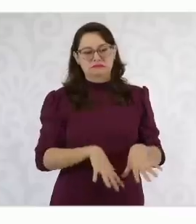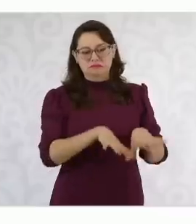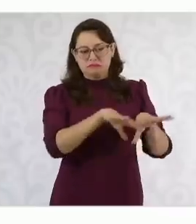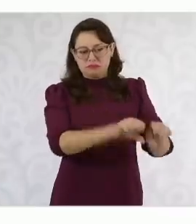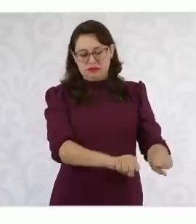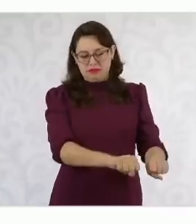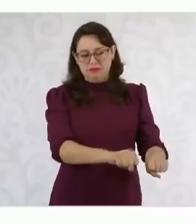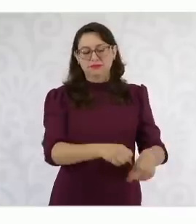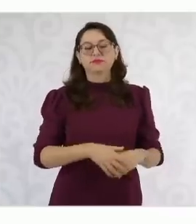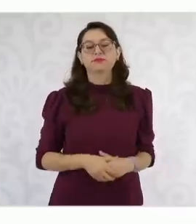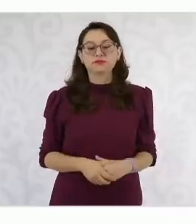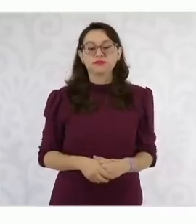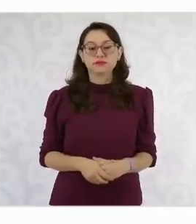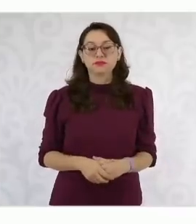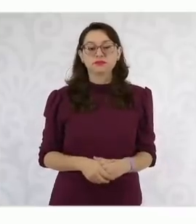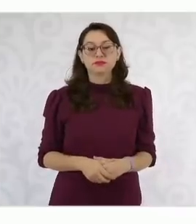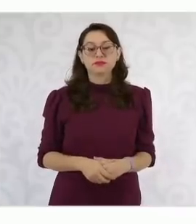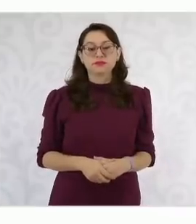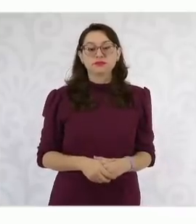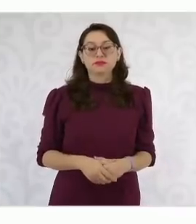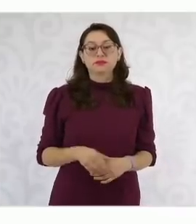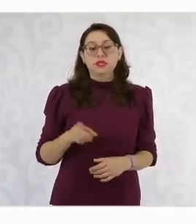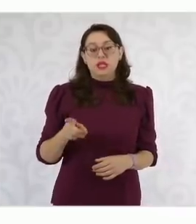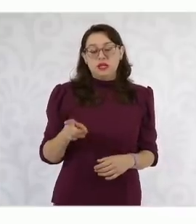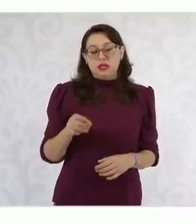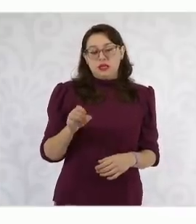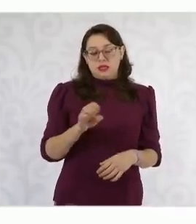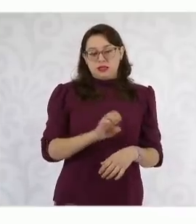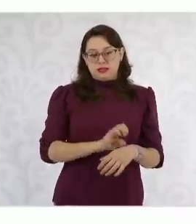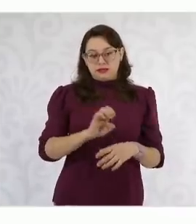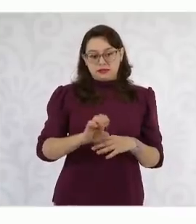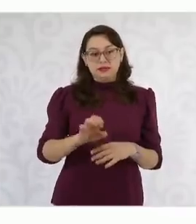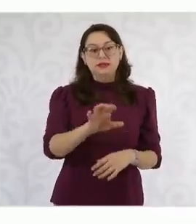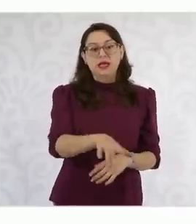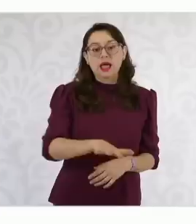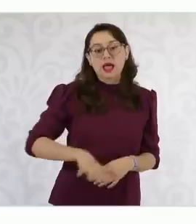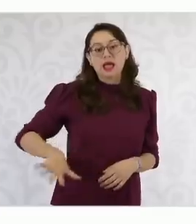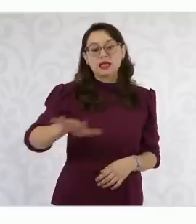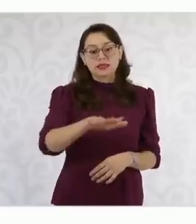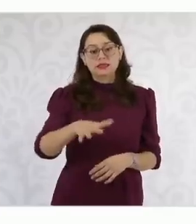estado en el municipio de Ensenada elementos del ejército y la fiscalía general de la república